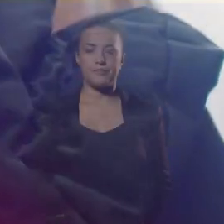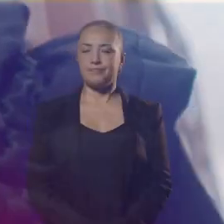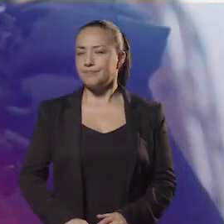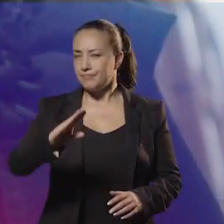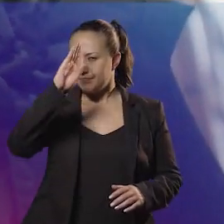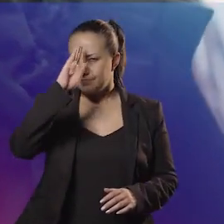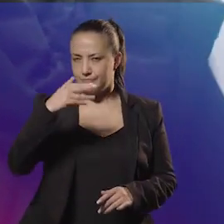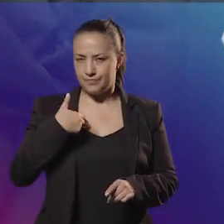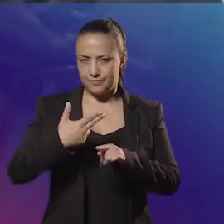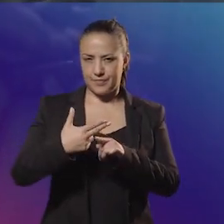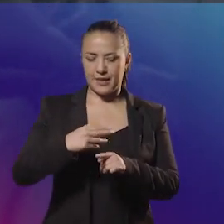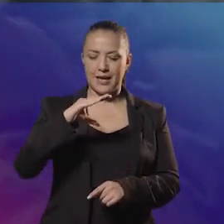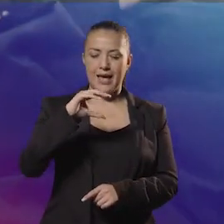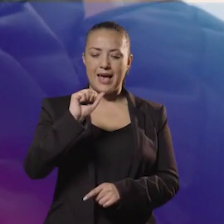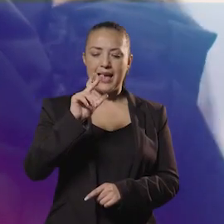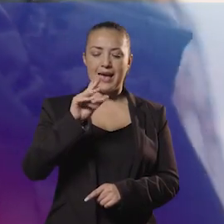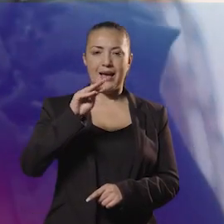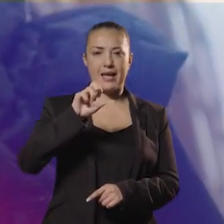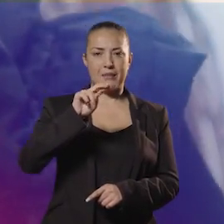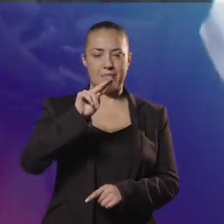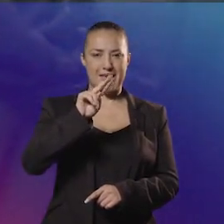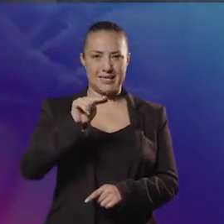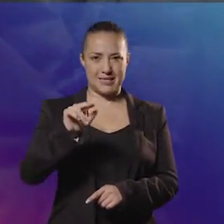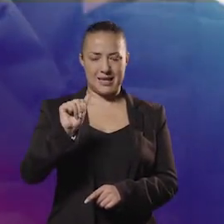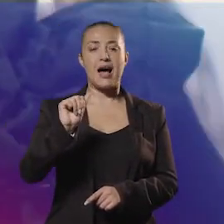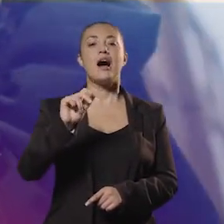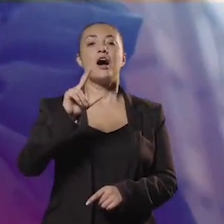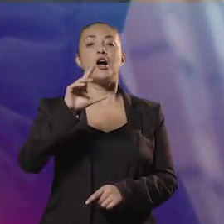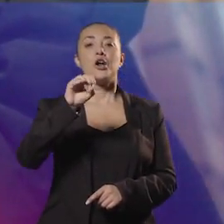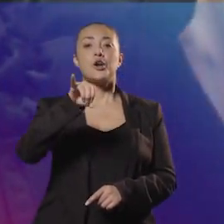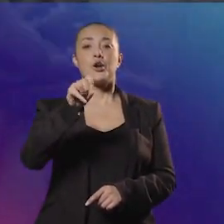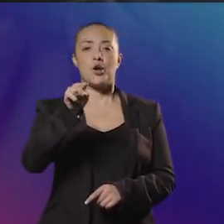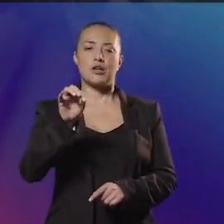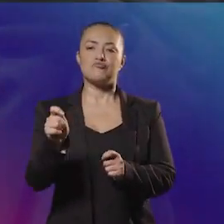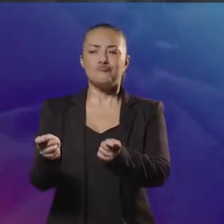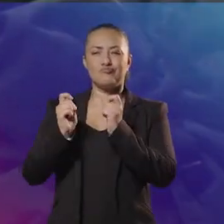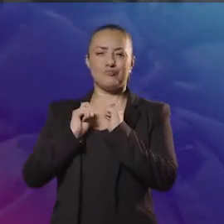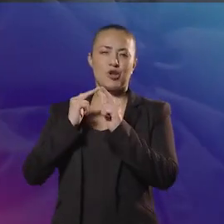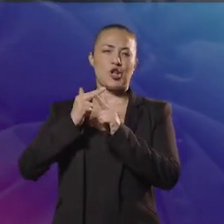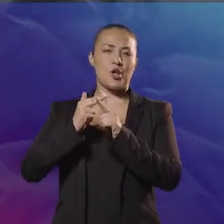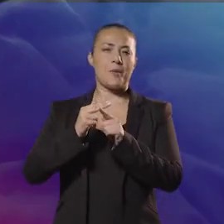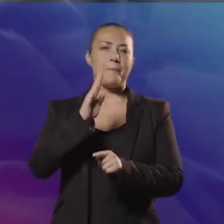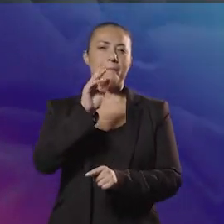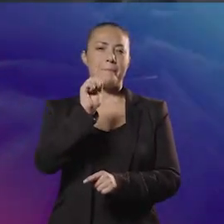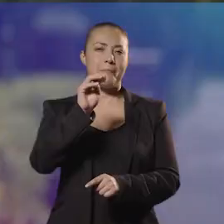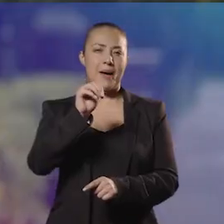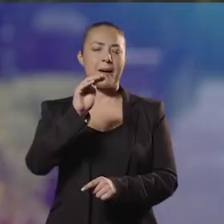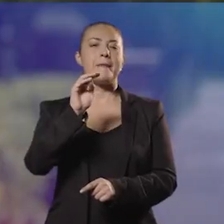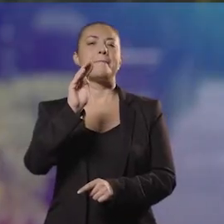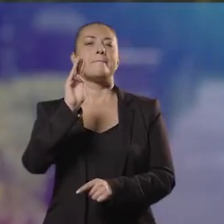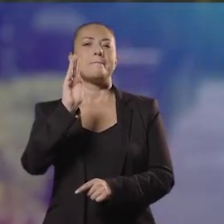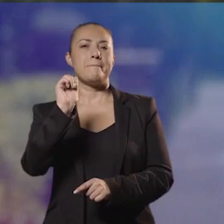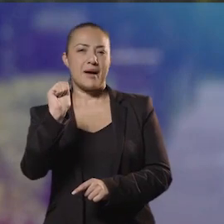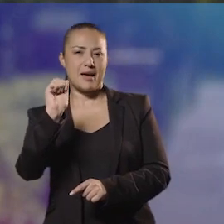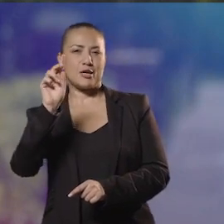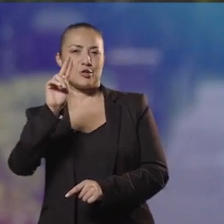Hola, soy Carmenza Rojas Potes, Bambazú, me dicen desde que tengo 16 años